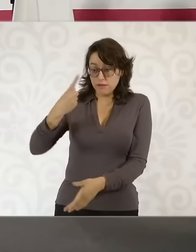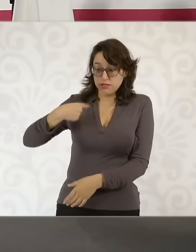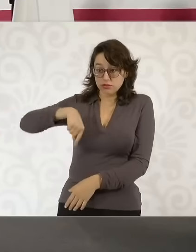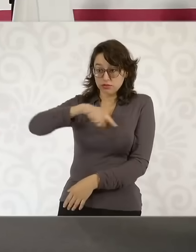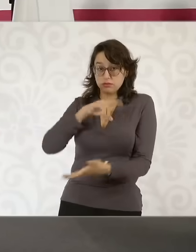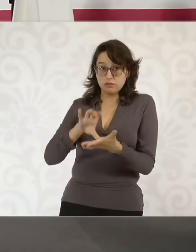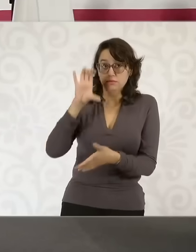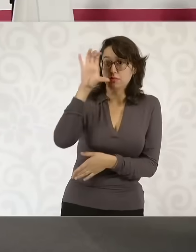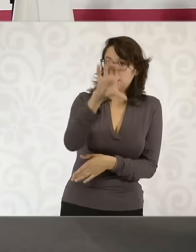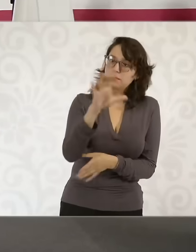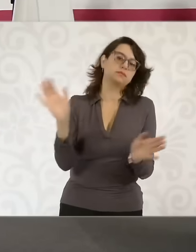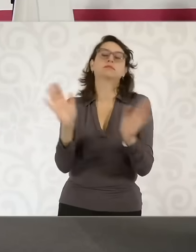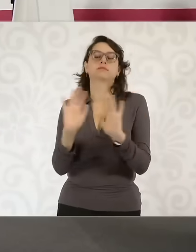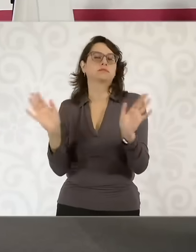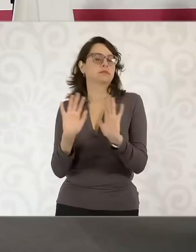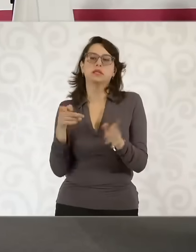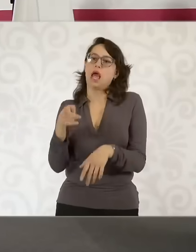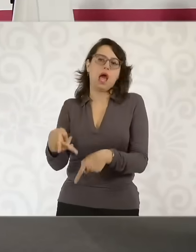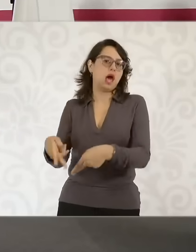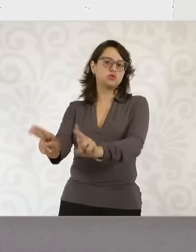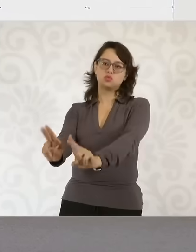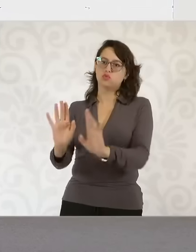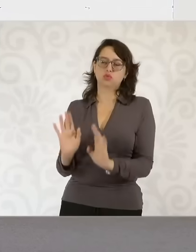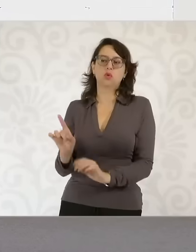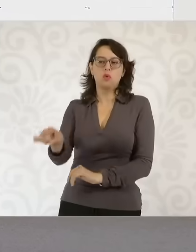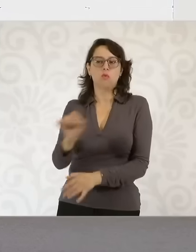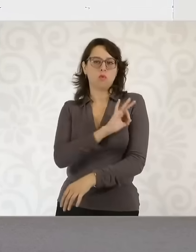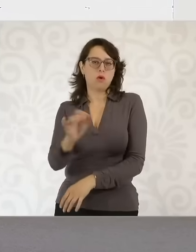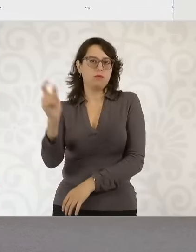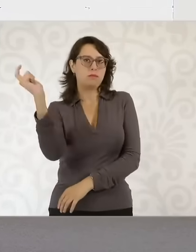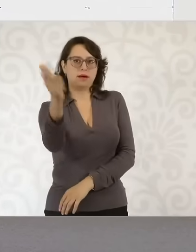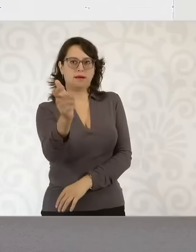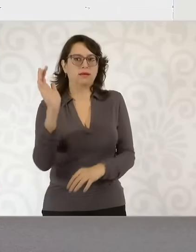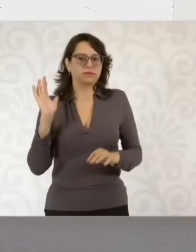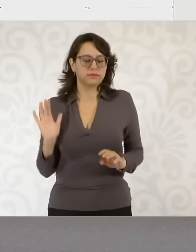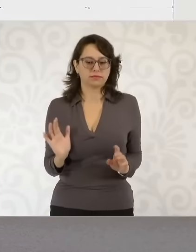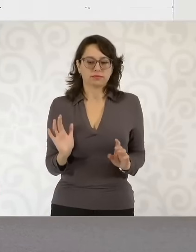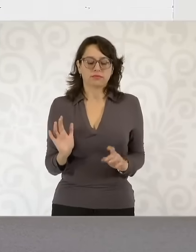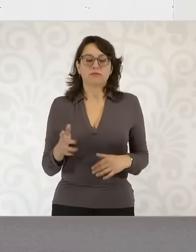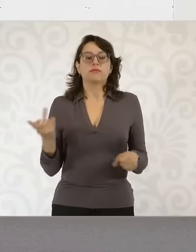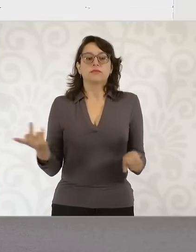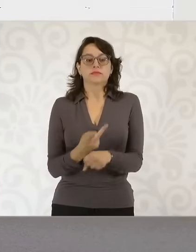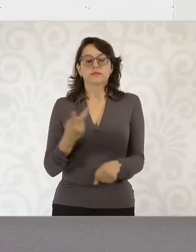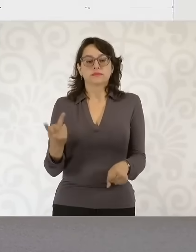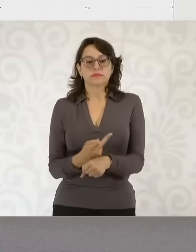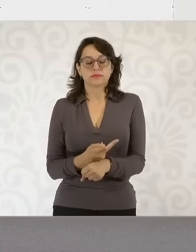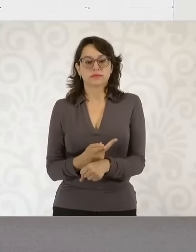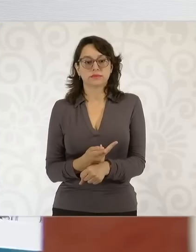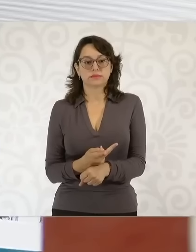¿Por qué 25 y 26? Porque Pemex tiene que pagar en el 25 y en el 26 amortizaciones de su deuda